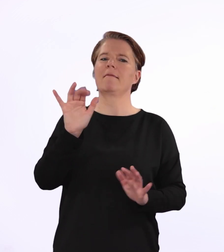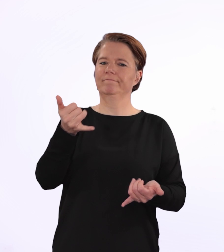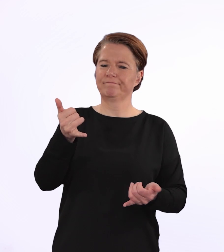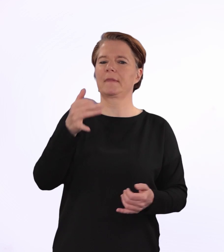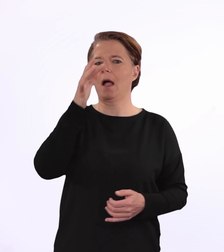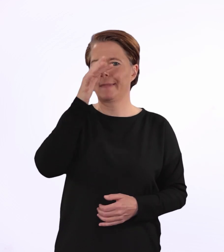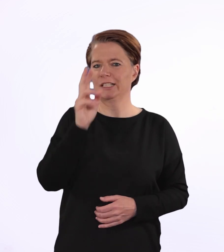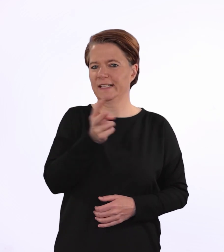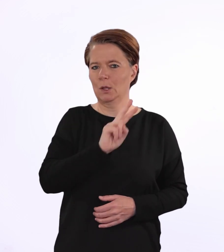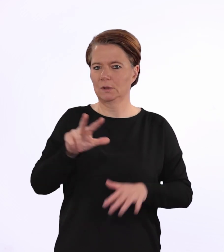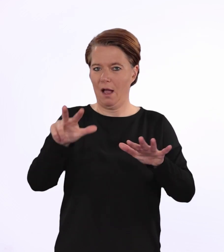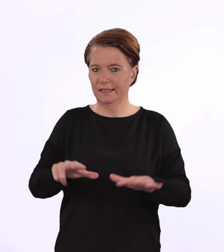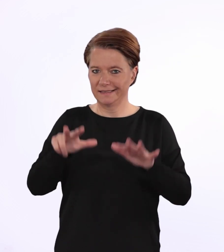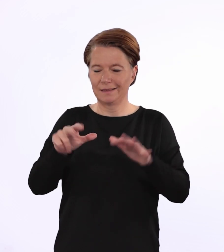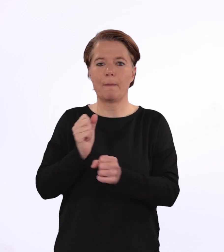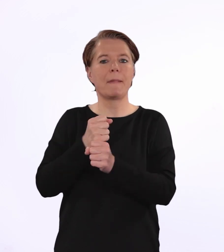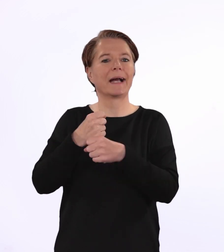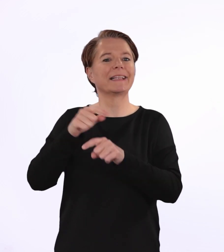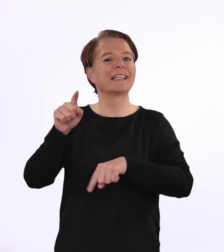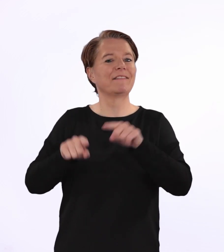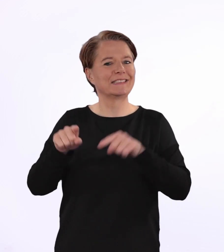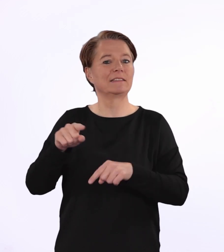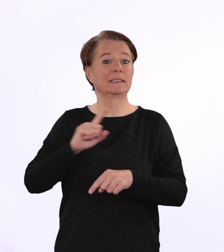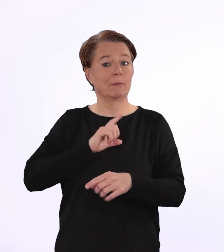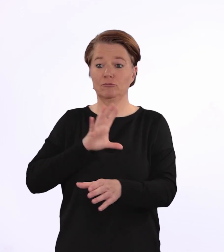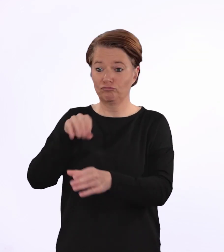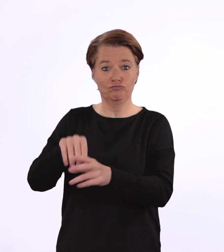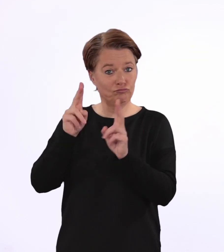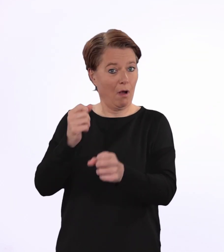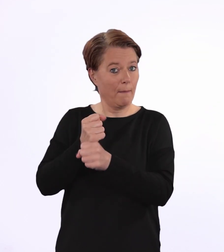So April 2018 bei Making a Difference tatsächlich selber mal gearbeitet.